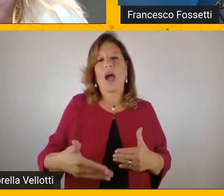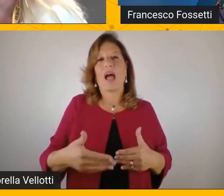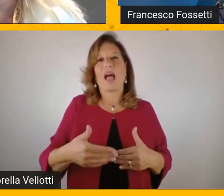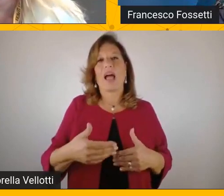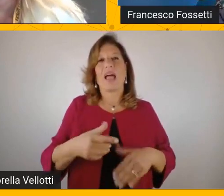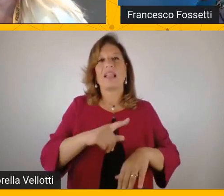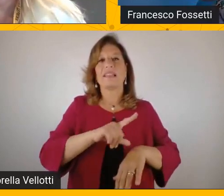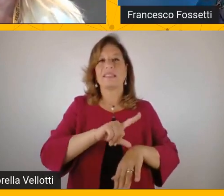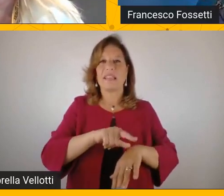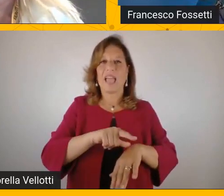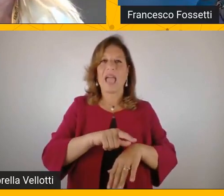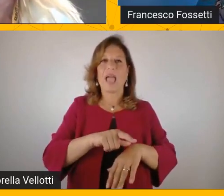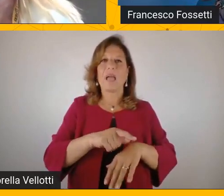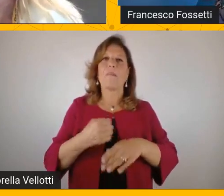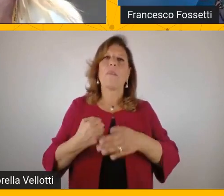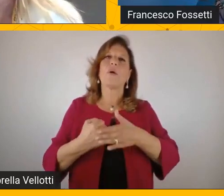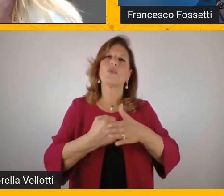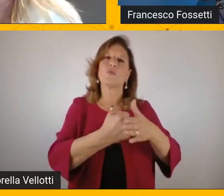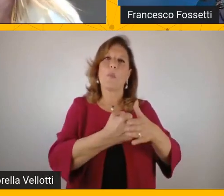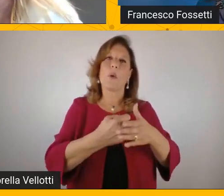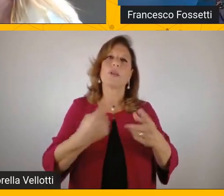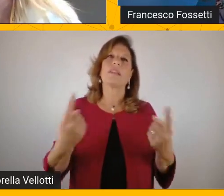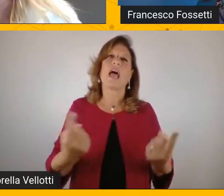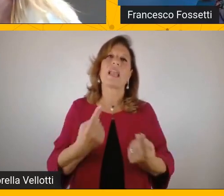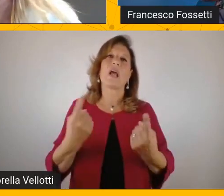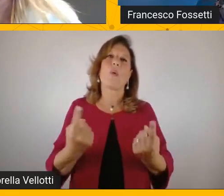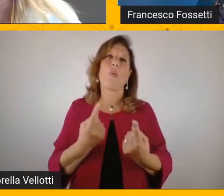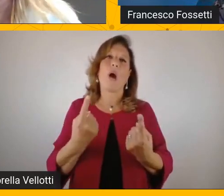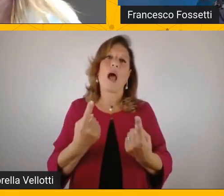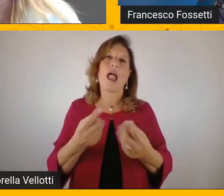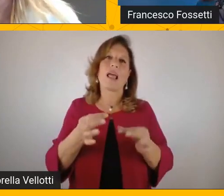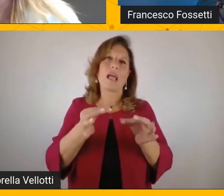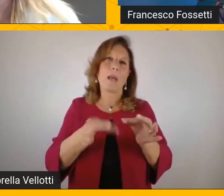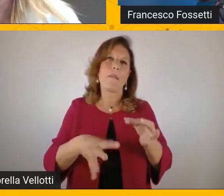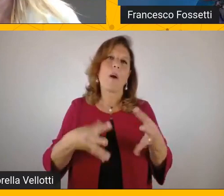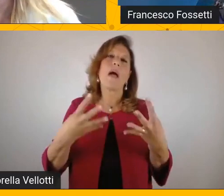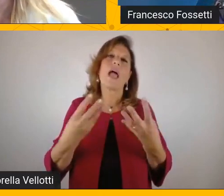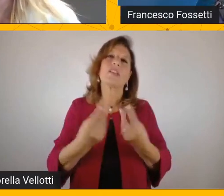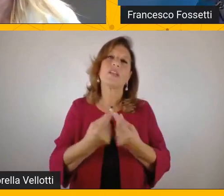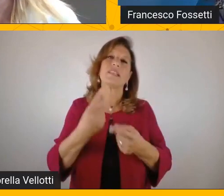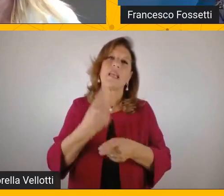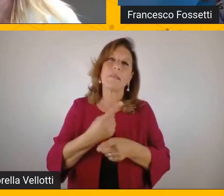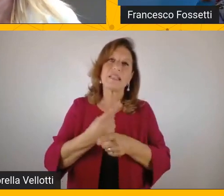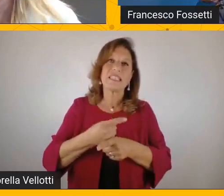cuore oltre l'ostacolo insomma, eh sopportare qualche momento